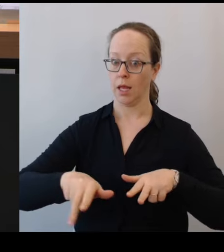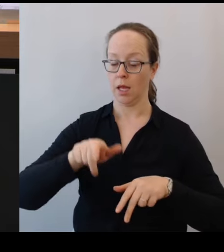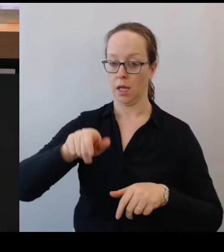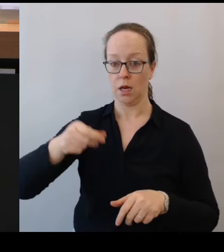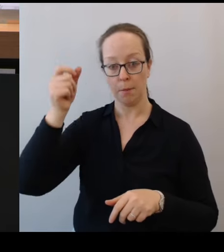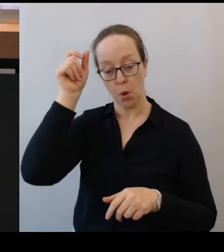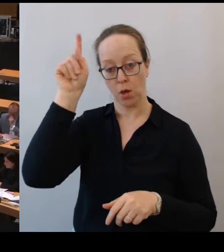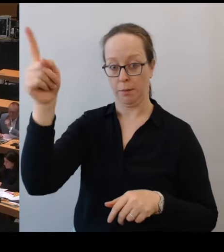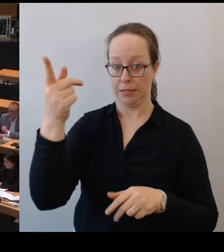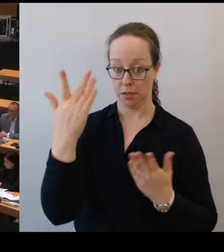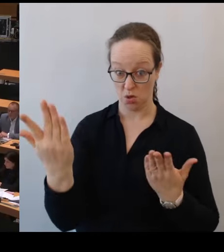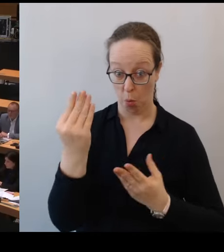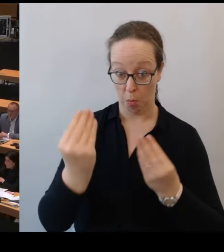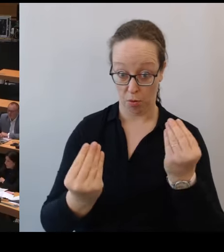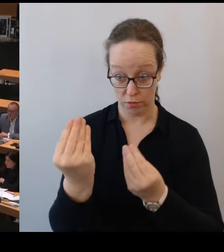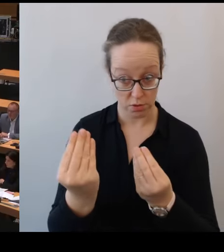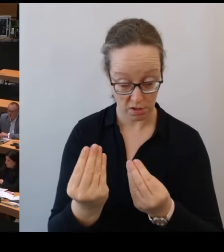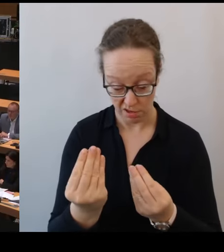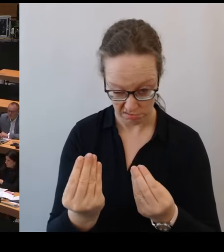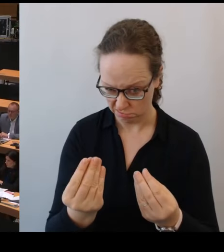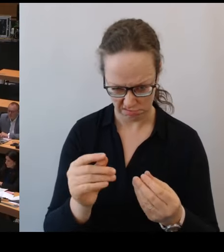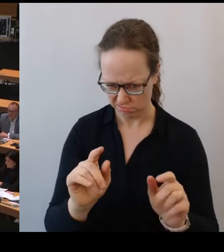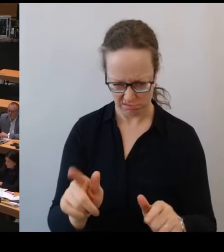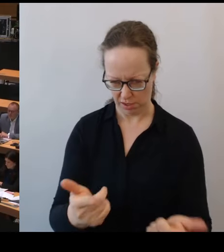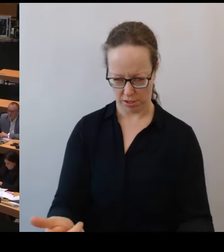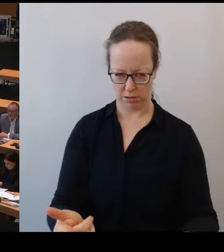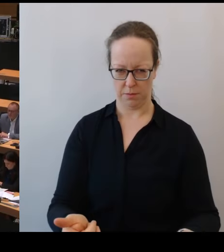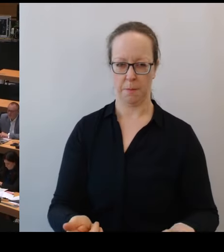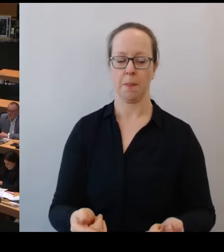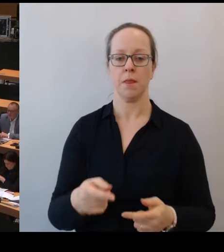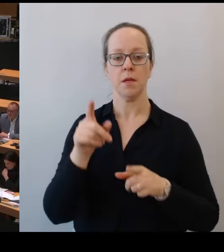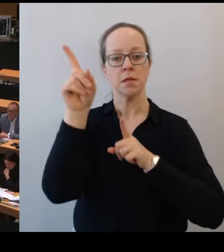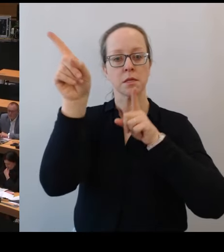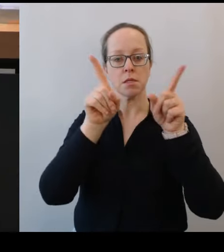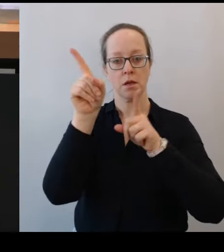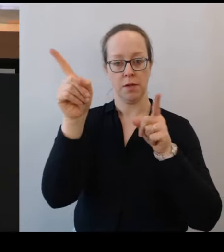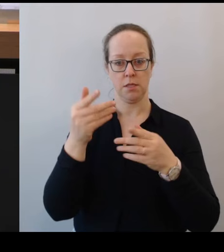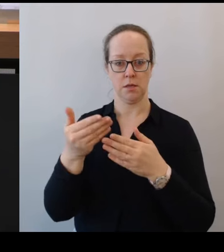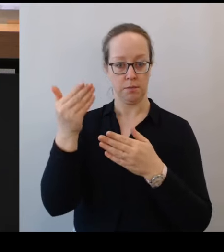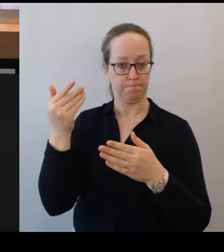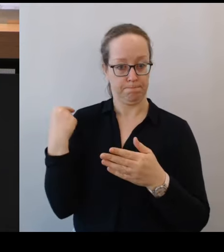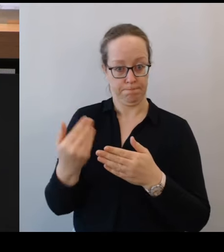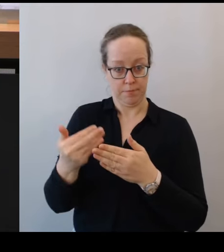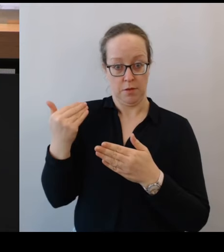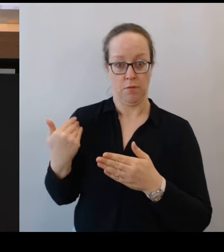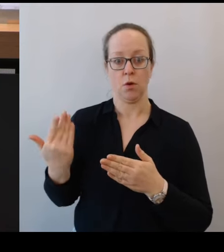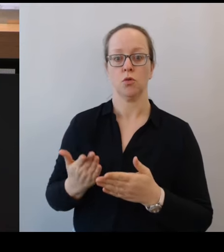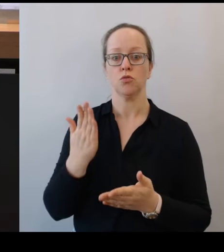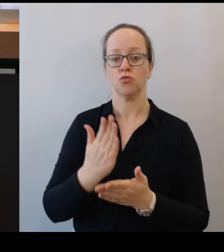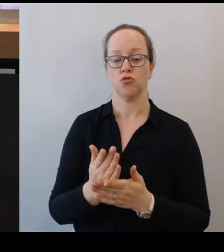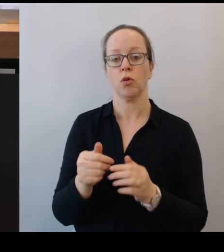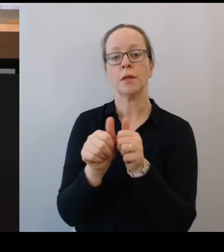Kurz vor Silvester hat der Regierende die Trennung von der Mutter seiner beiden kleinen Kinder bekannt gegeben. Im neuen Jahr haben wir dann erfahren, dass Herr